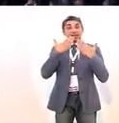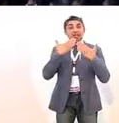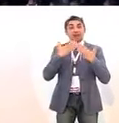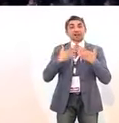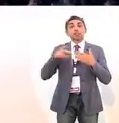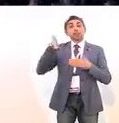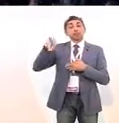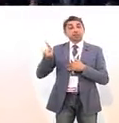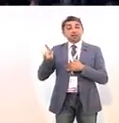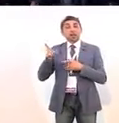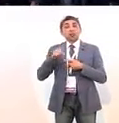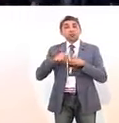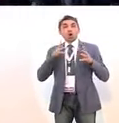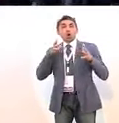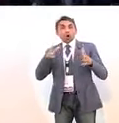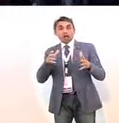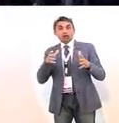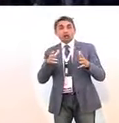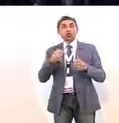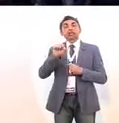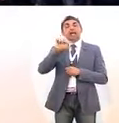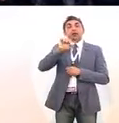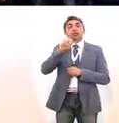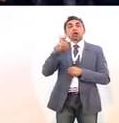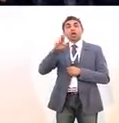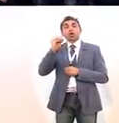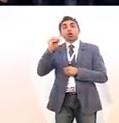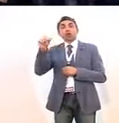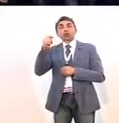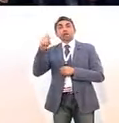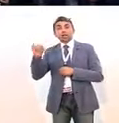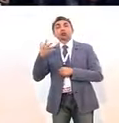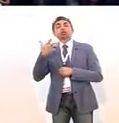e grazie al coraggio e alla tenacia di Ettore Rosato, noi abbiamo una legge elettorale.